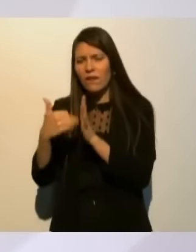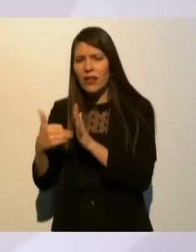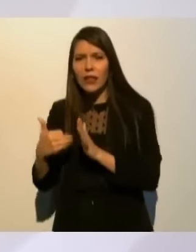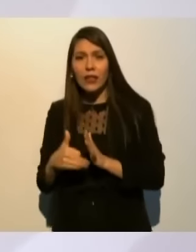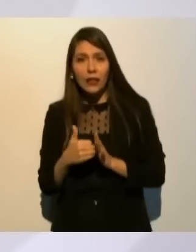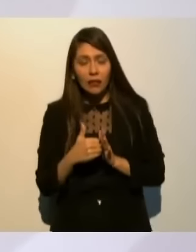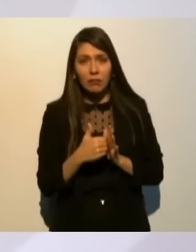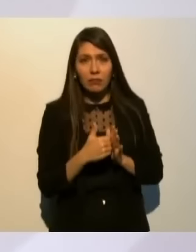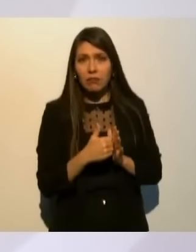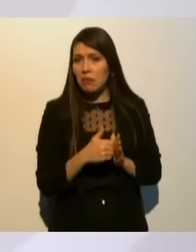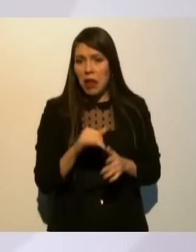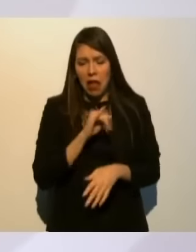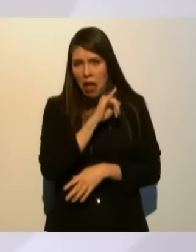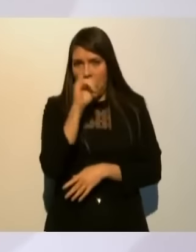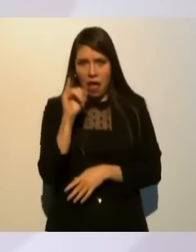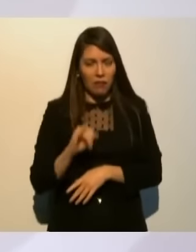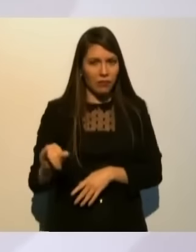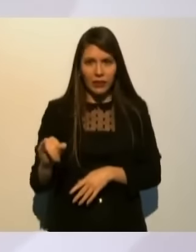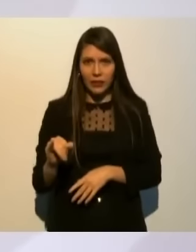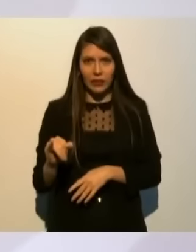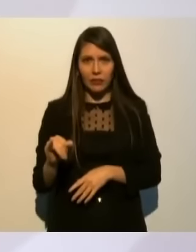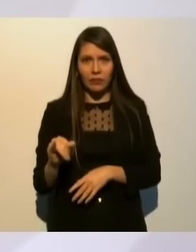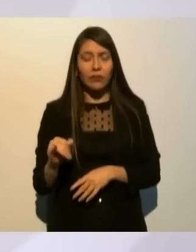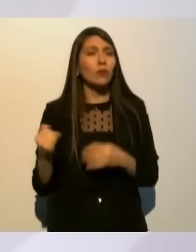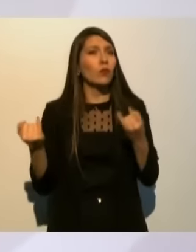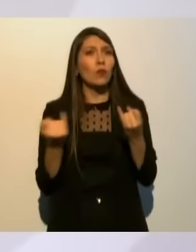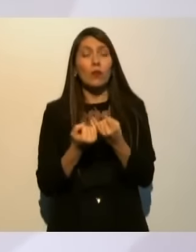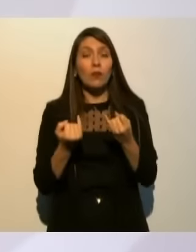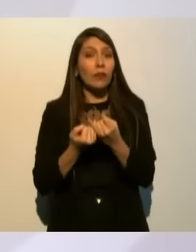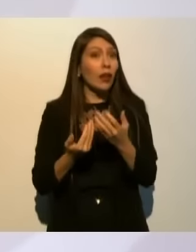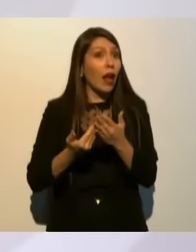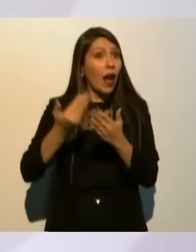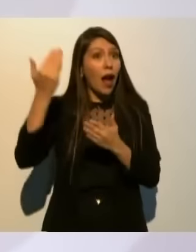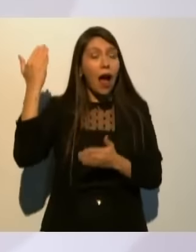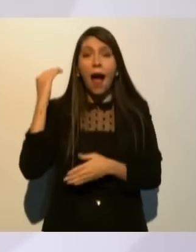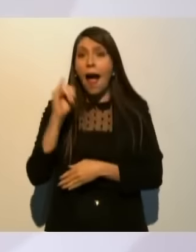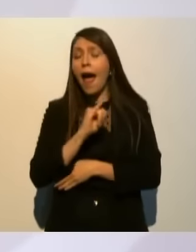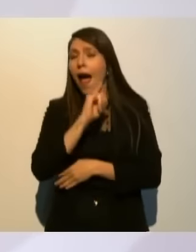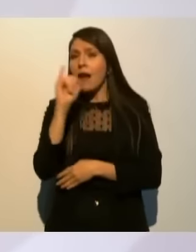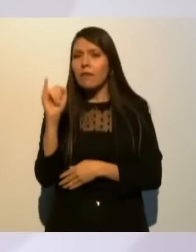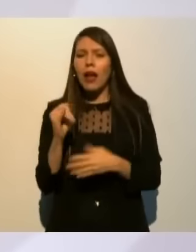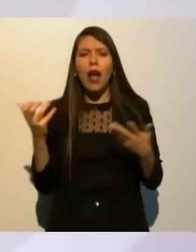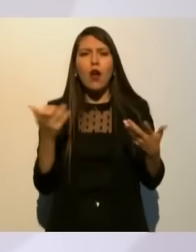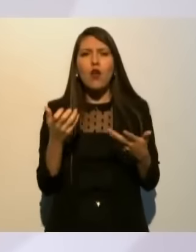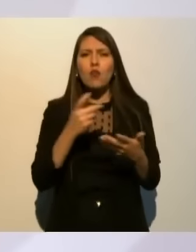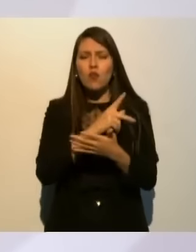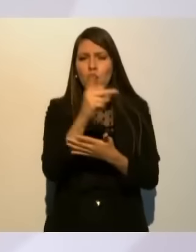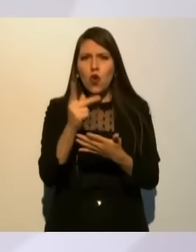en la historia se había concebido un programa de inversión para conjuntar los recursos de los tres